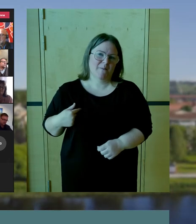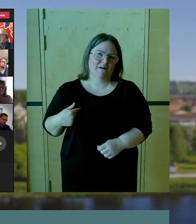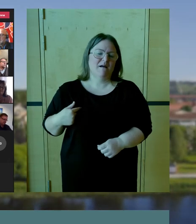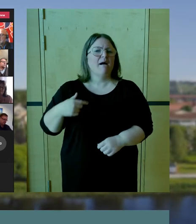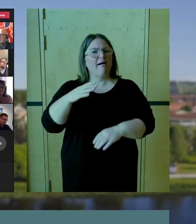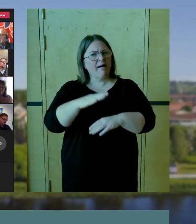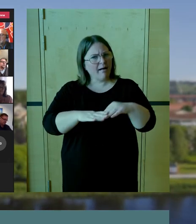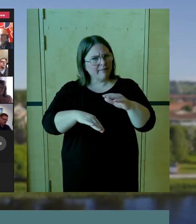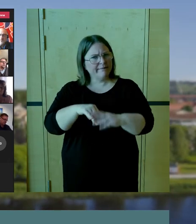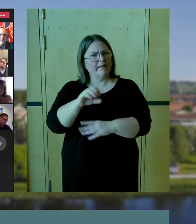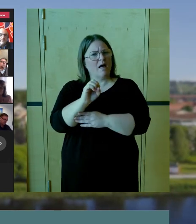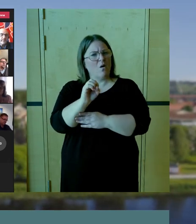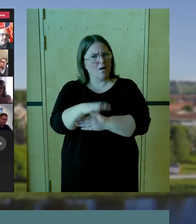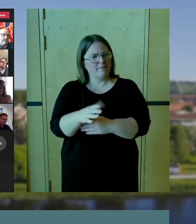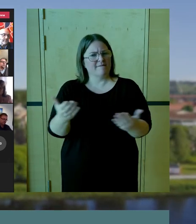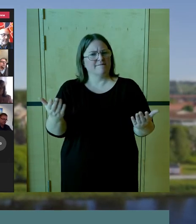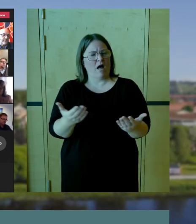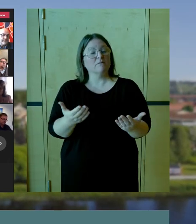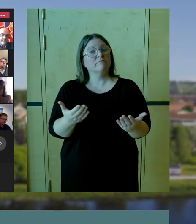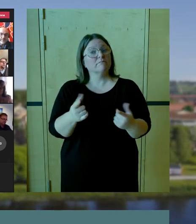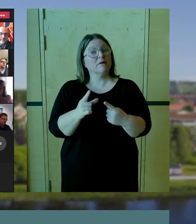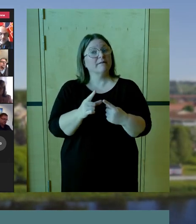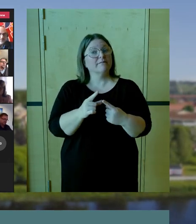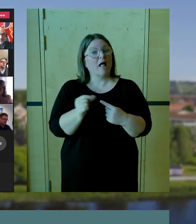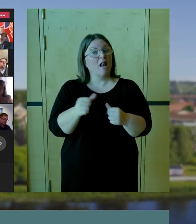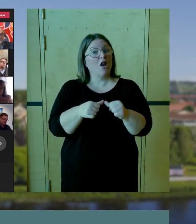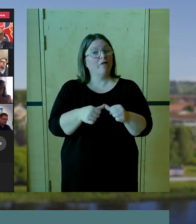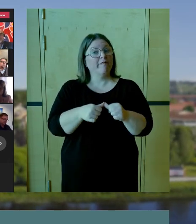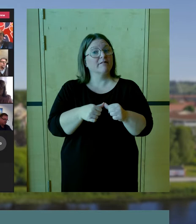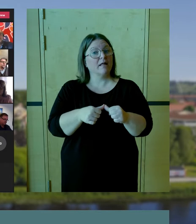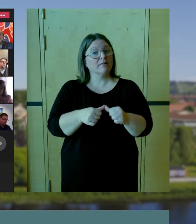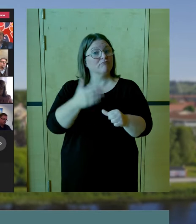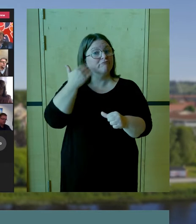El sättet valnötter som har ställt ut till Skellefteås ändra det